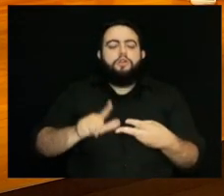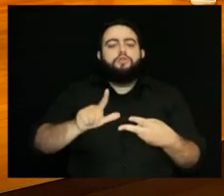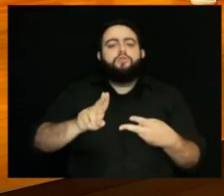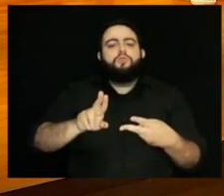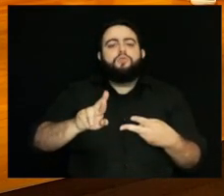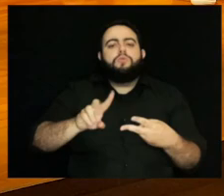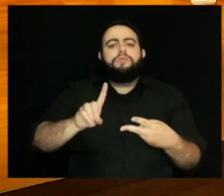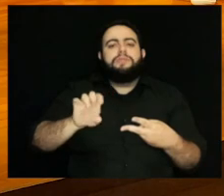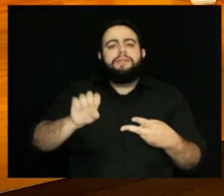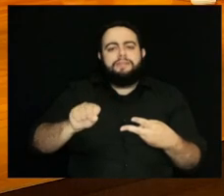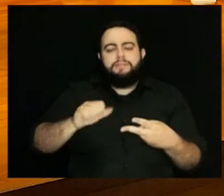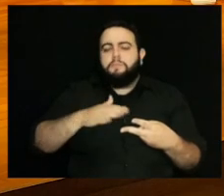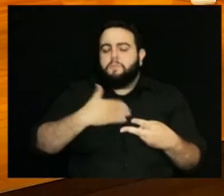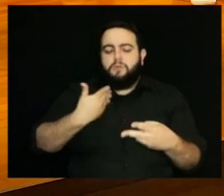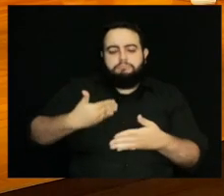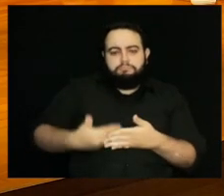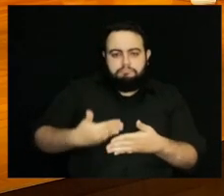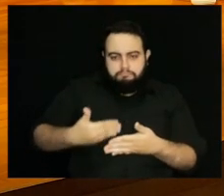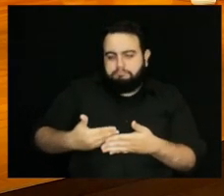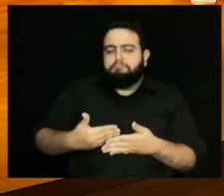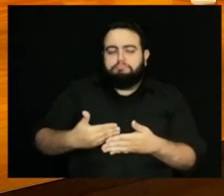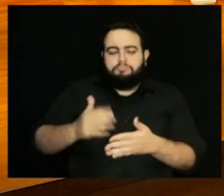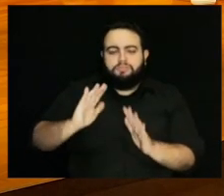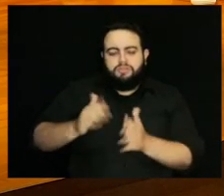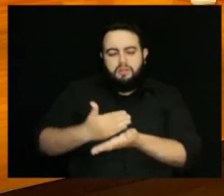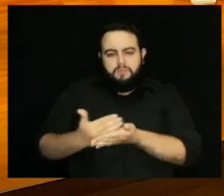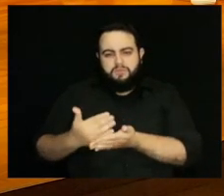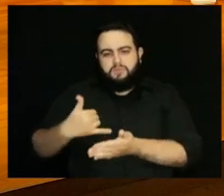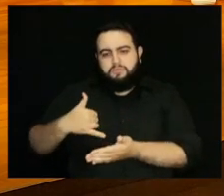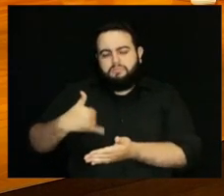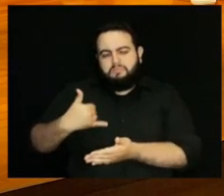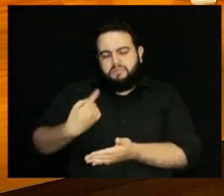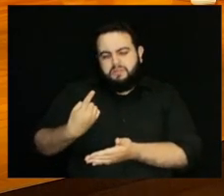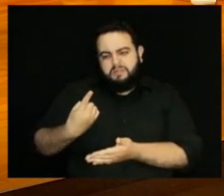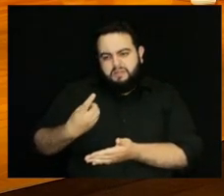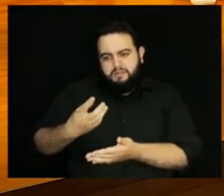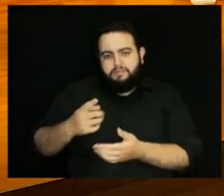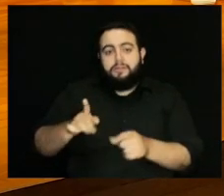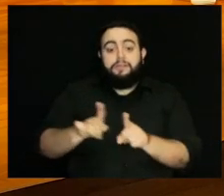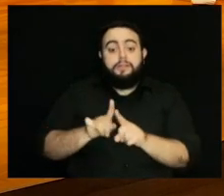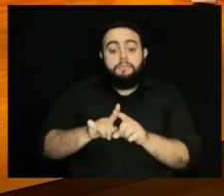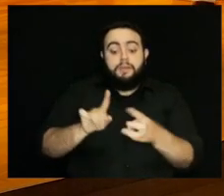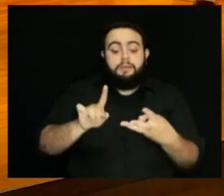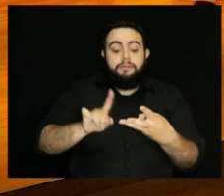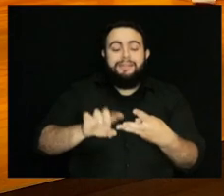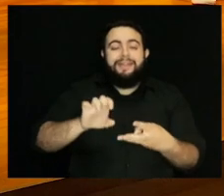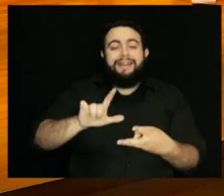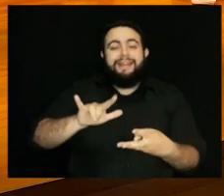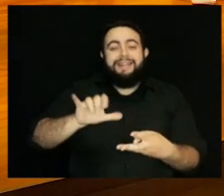há pouco tempo, começou sua carreira também com 13 anos de idade, e uma moça chamada Elis Regina. Essa